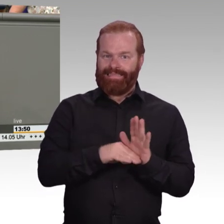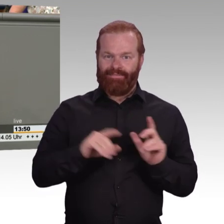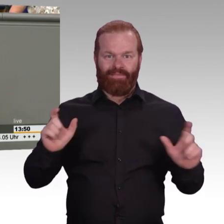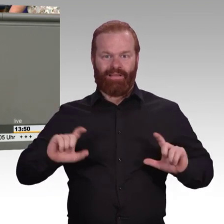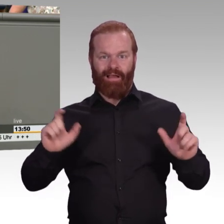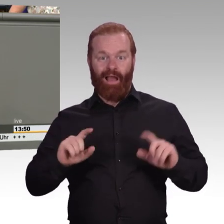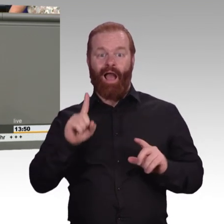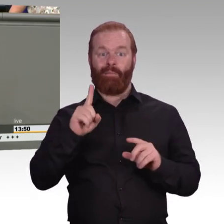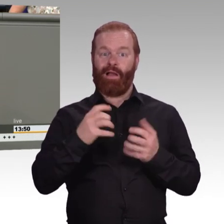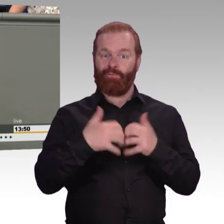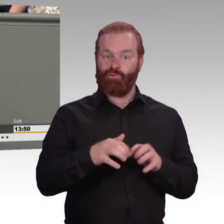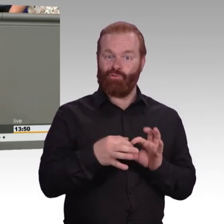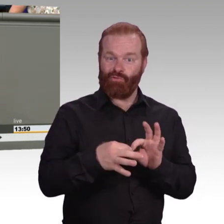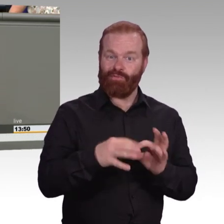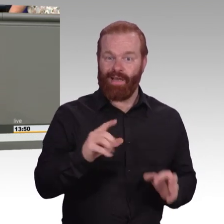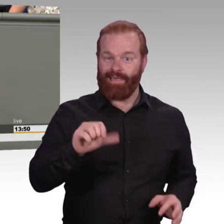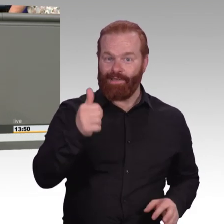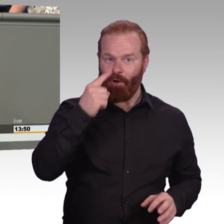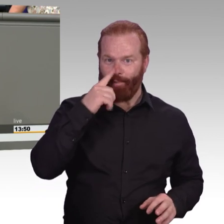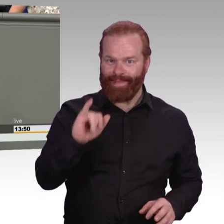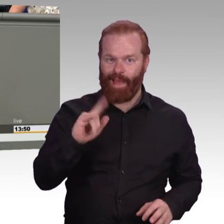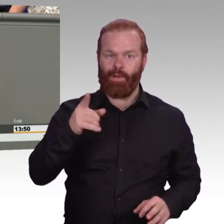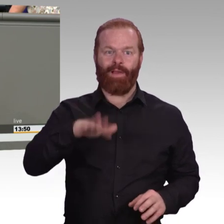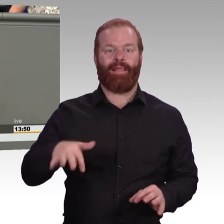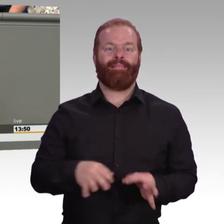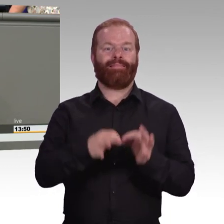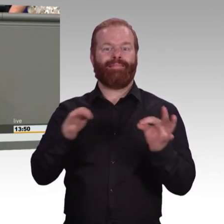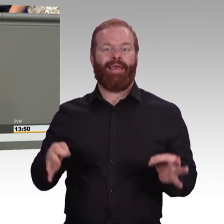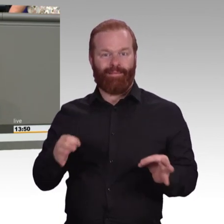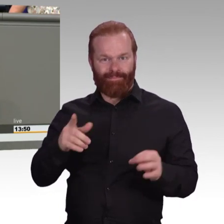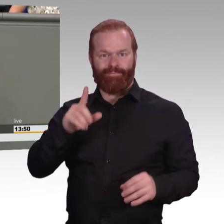Da wir Sozialdemokratinnen und Sozialdemokraten ja mit Ihnen, liebe Grüne und liebe Linke, einig sind,